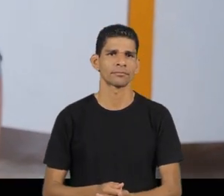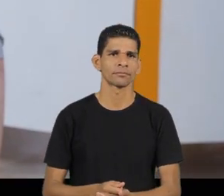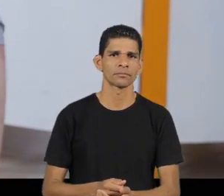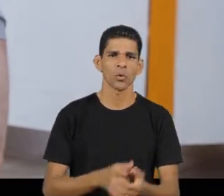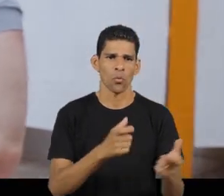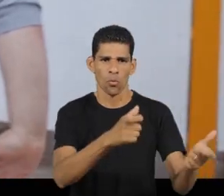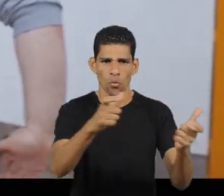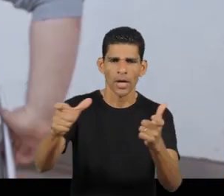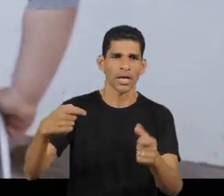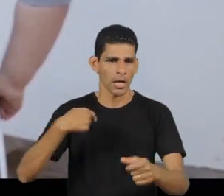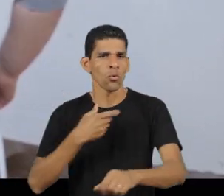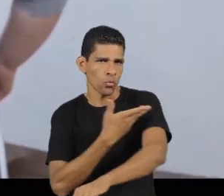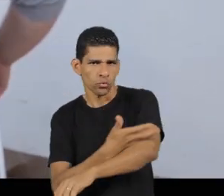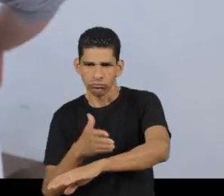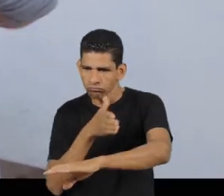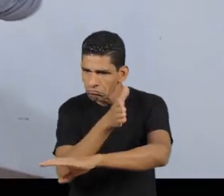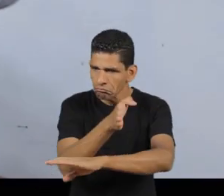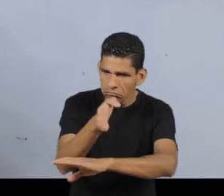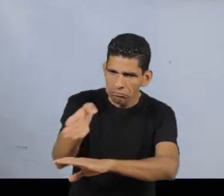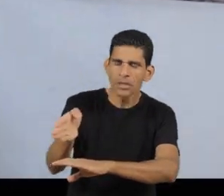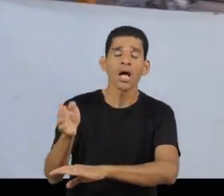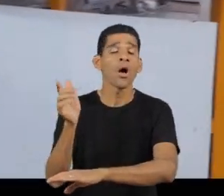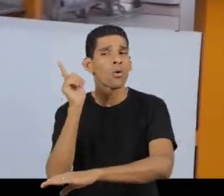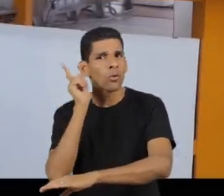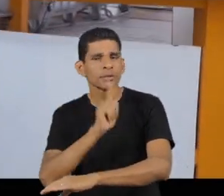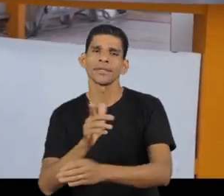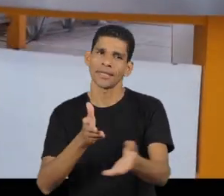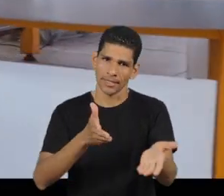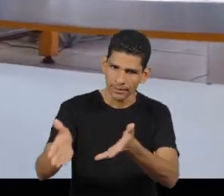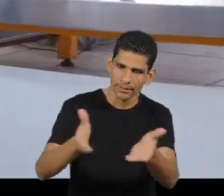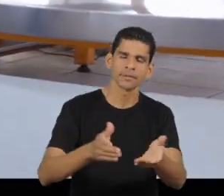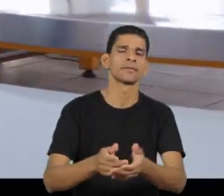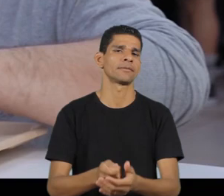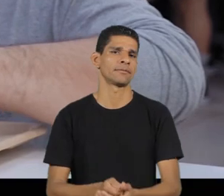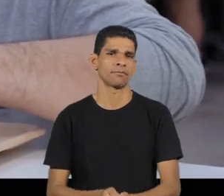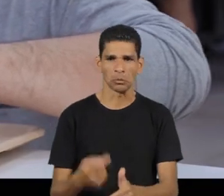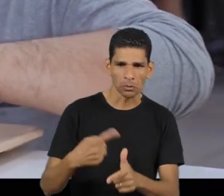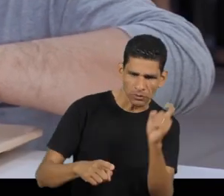todos os locais que eu frequento, pelo menos até hoje, não tive nenhuma